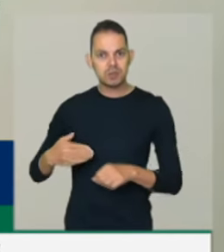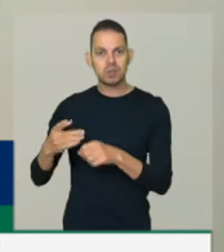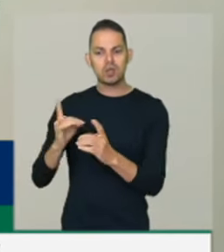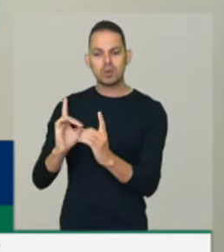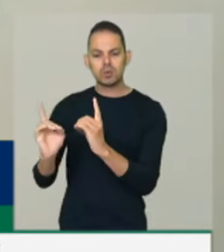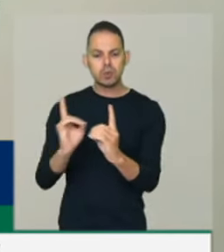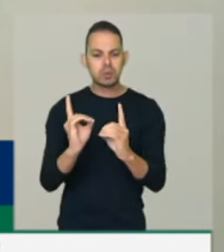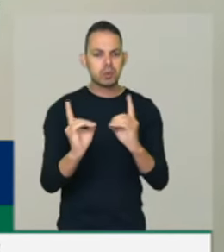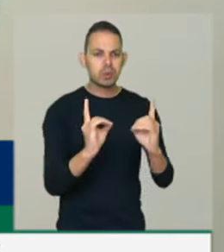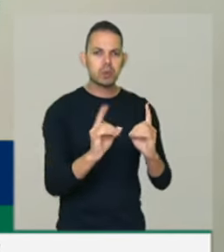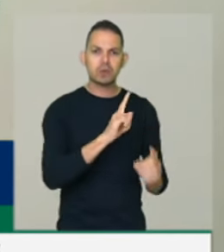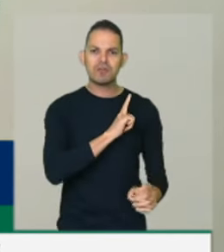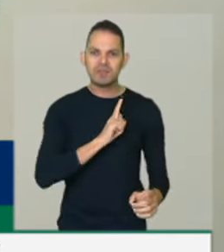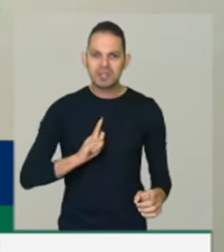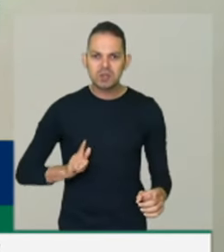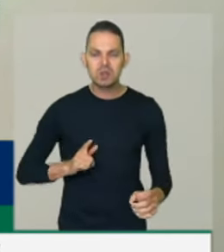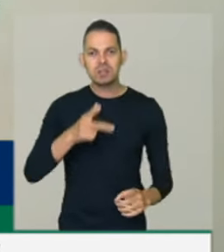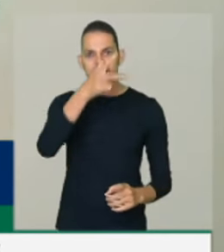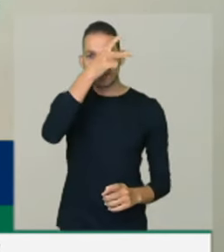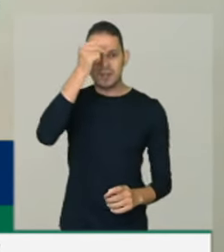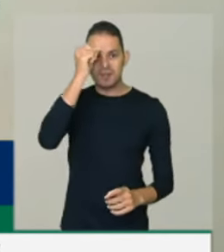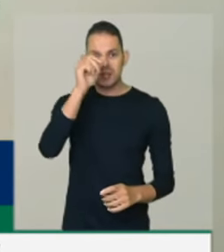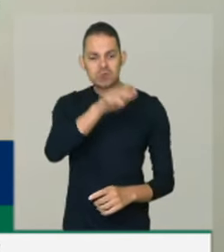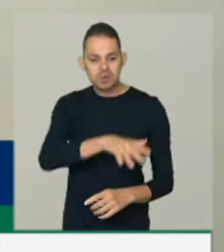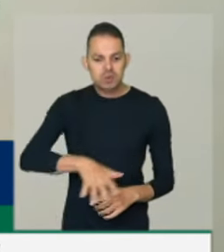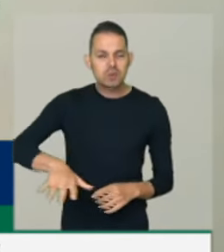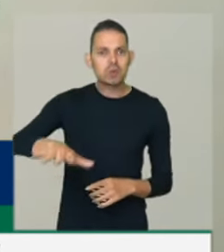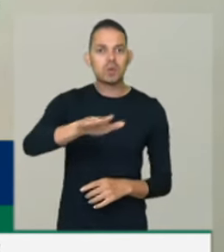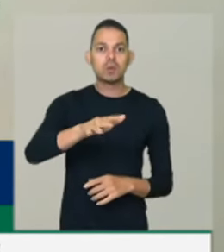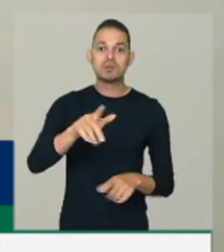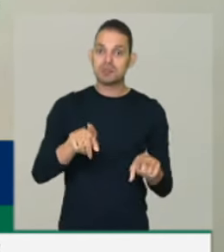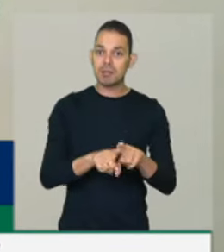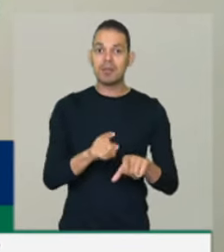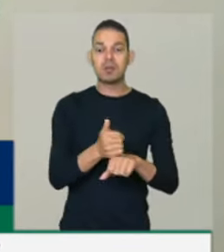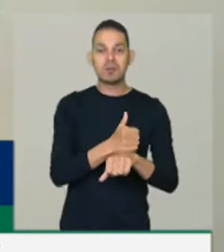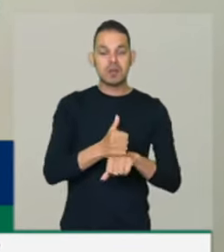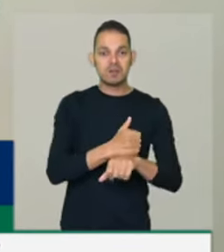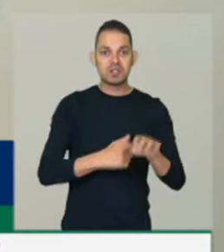SAÚDE JÁ QUE ELE É DA ÁREA DA SAÚDE, PARA QUE A GENTE POSSA ENCONTRAR AS MELHORES